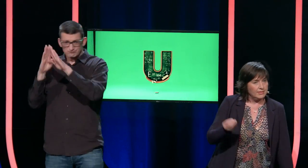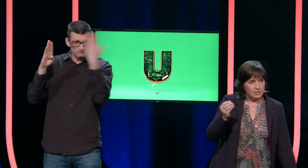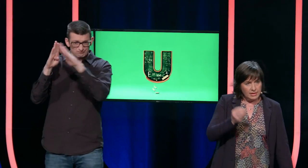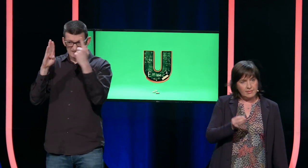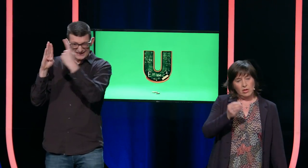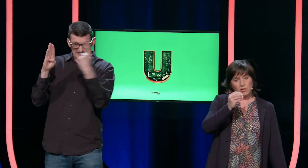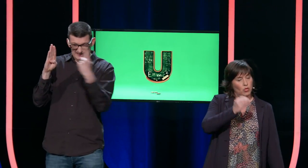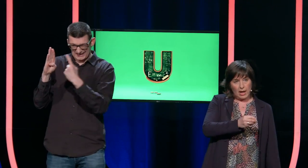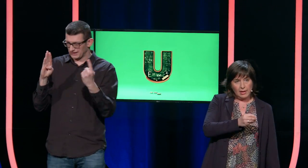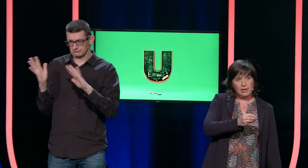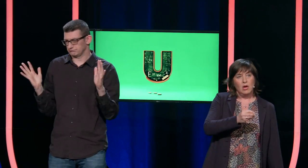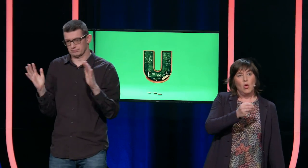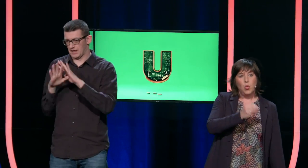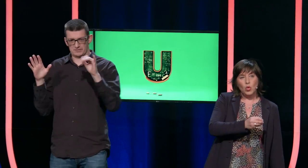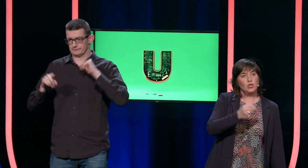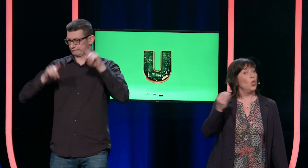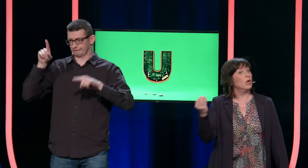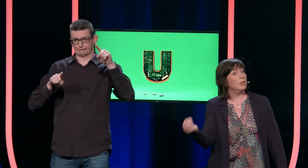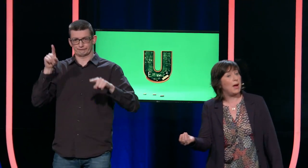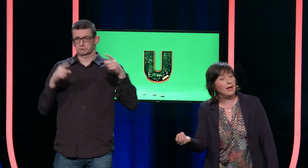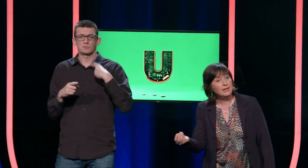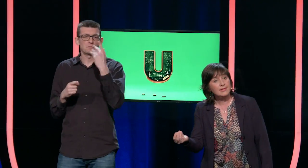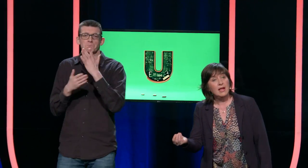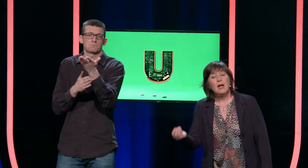dat er niet voor elk woord ook een gebaar is,